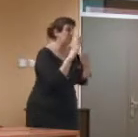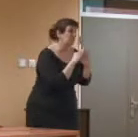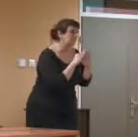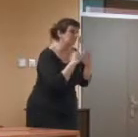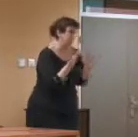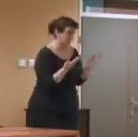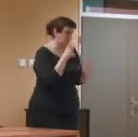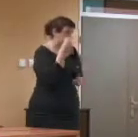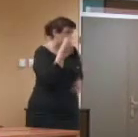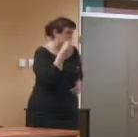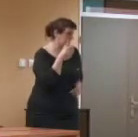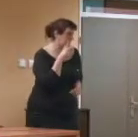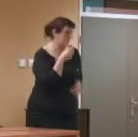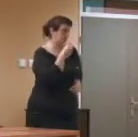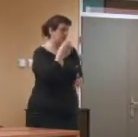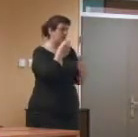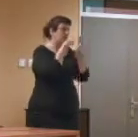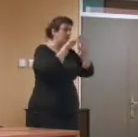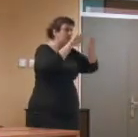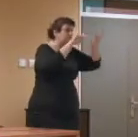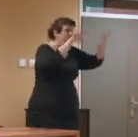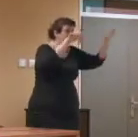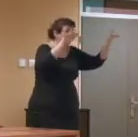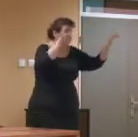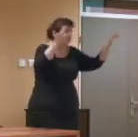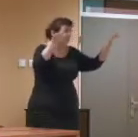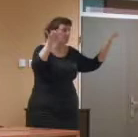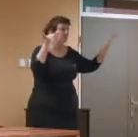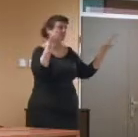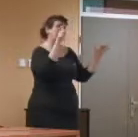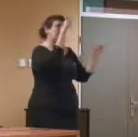como dispersores de vapor de agua para que los jerarcas de la Iglesia no pasaran calor,